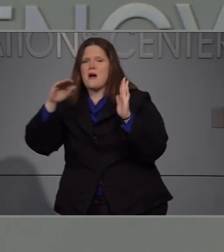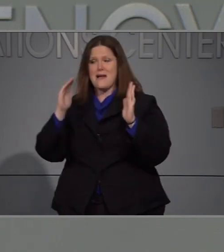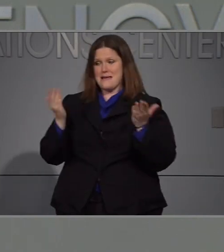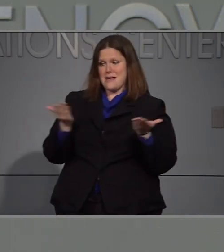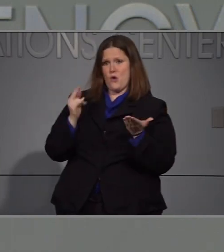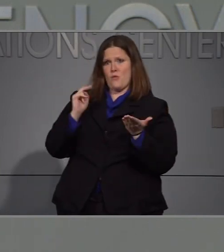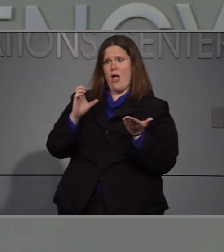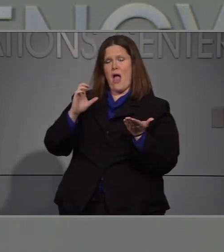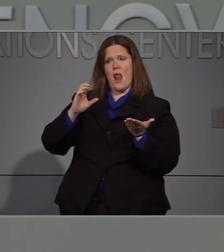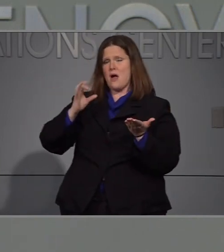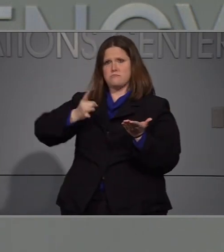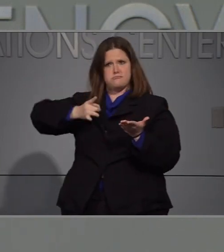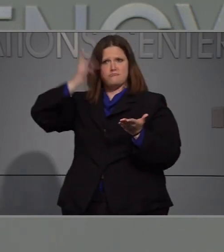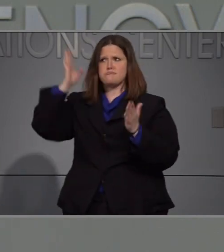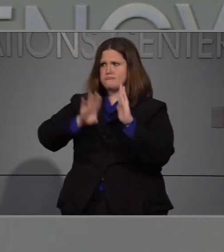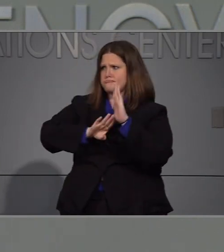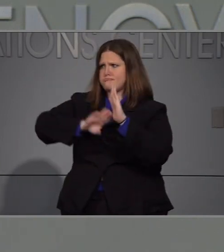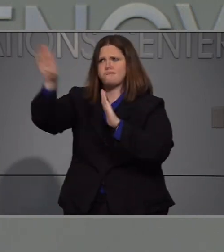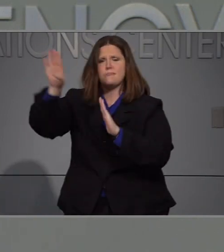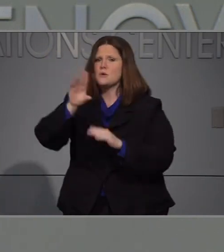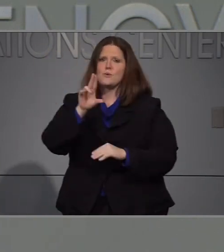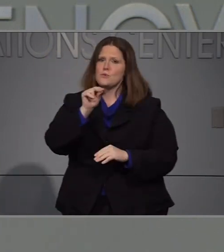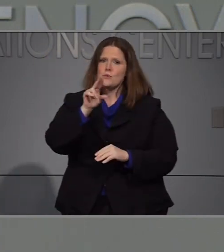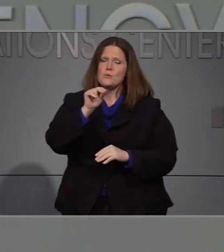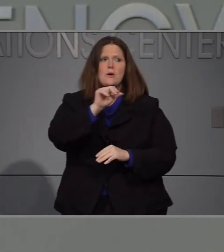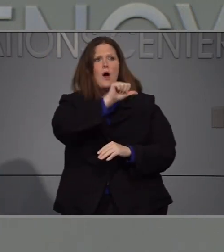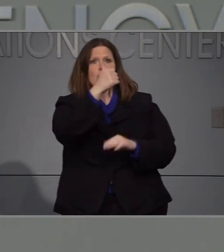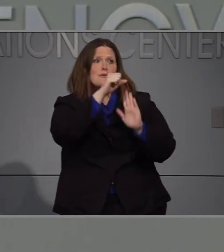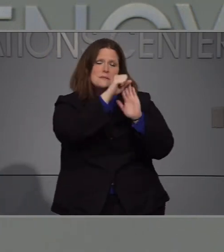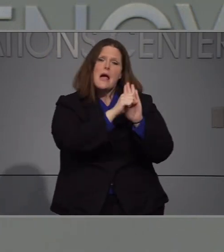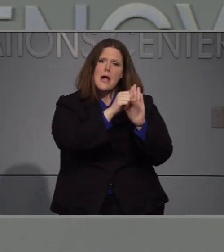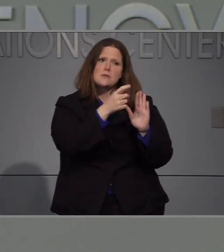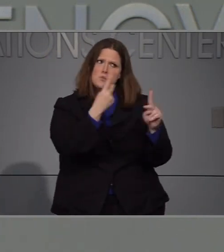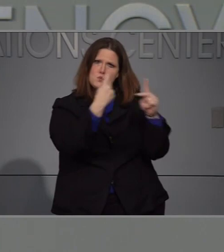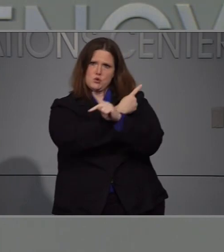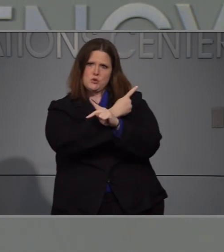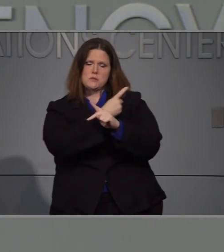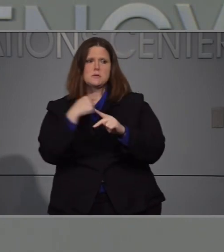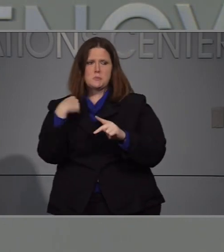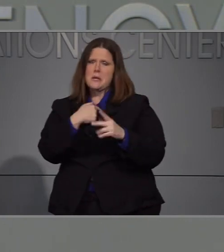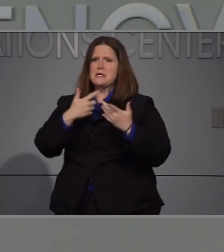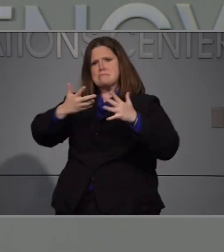así como que en en al arma, okey a este grave la situación, pero queremos mantener las